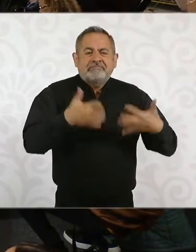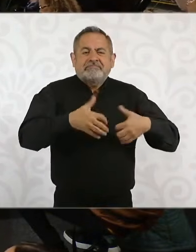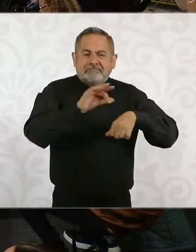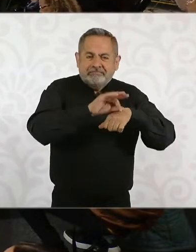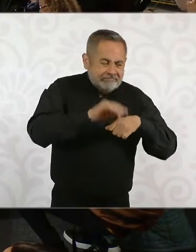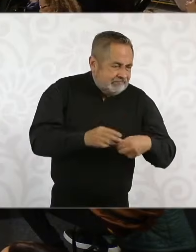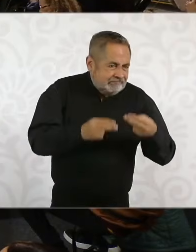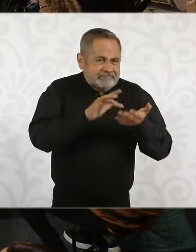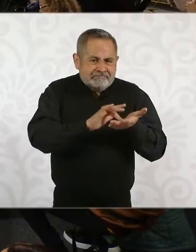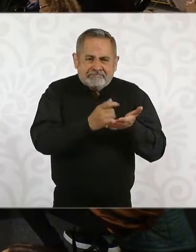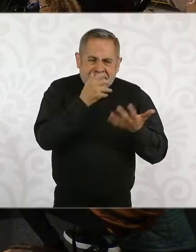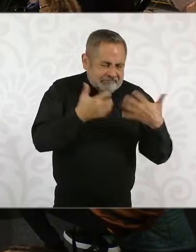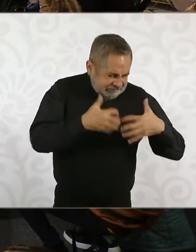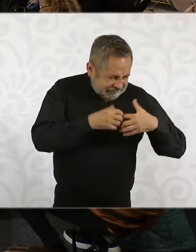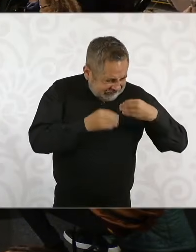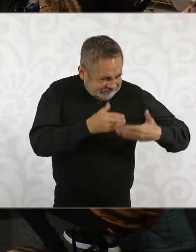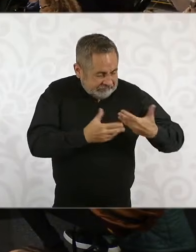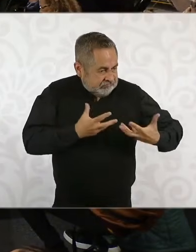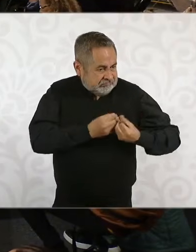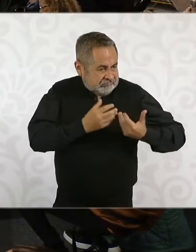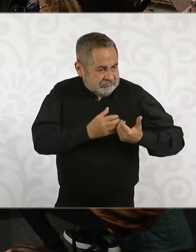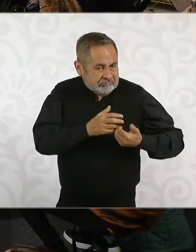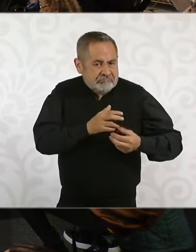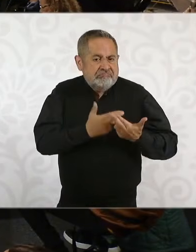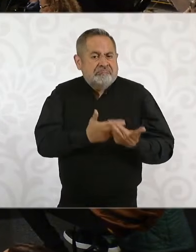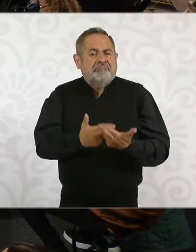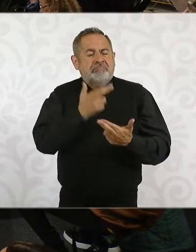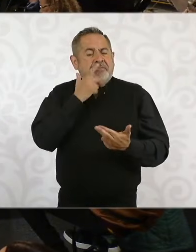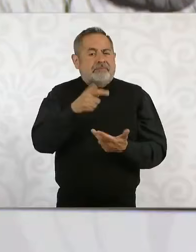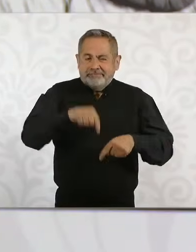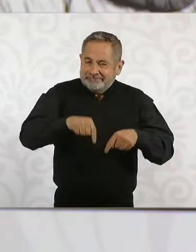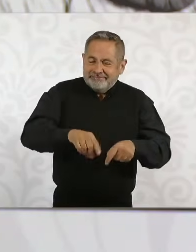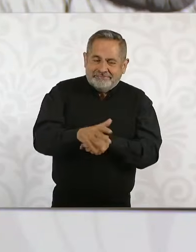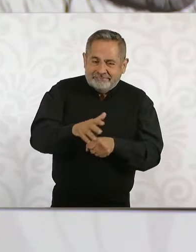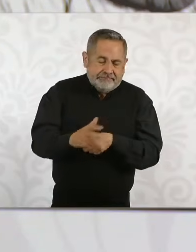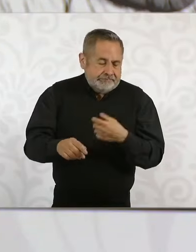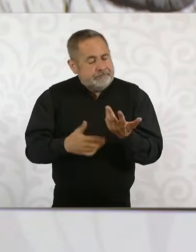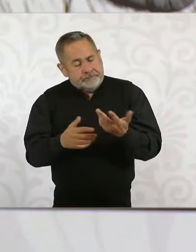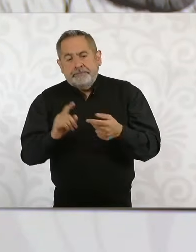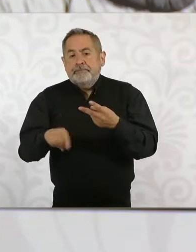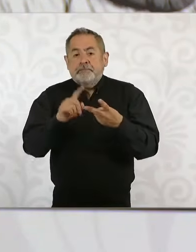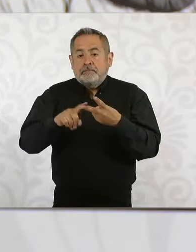la producción en conjunto. Pero secundariamente a eso también, como lo adelantaba el Dr. Senovich,